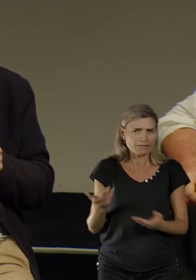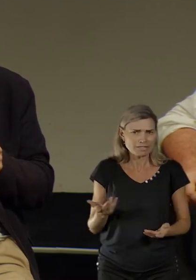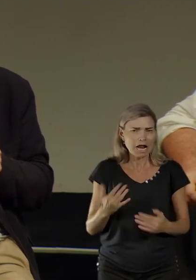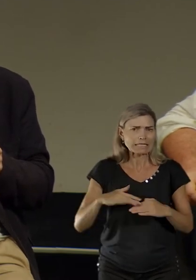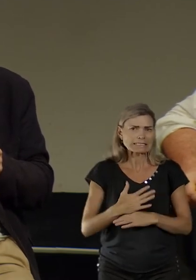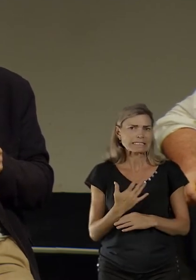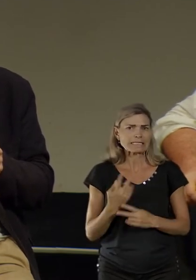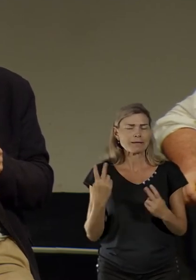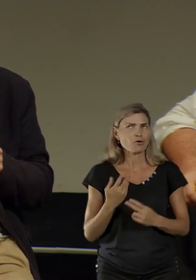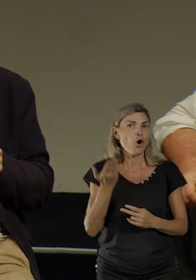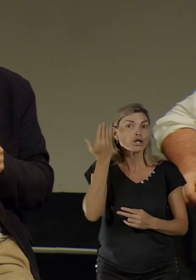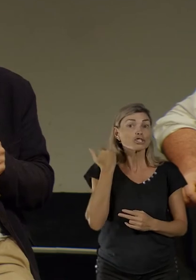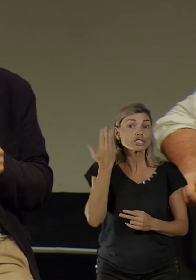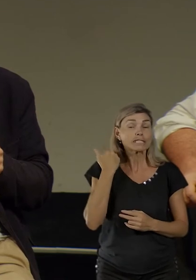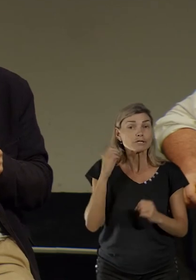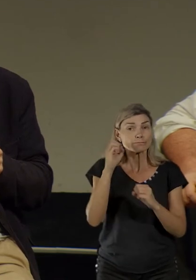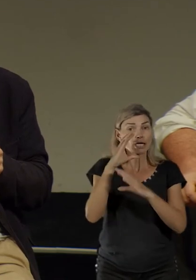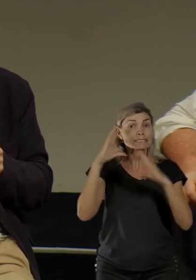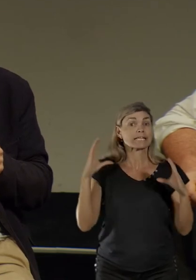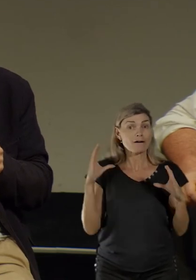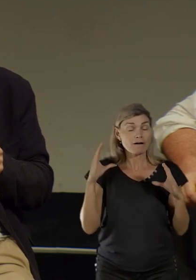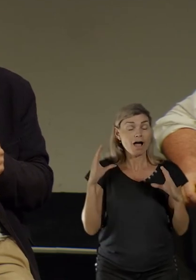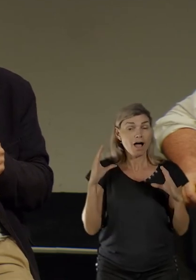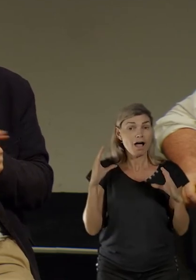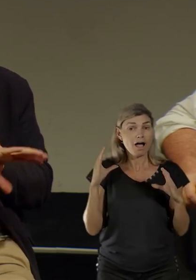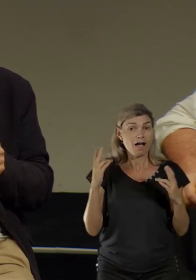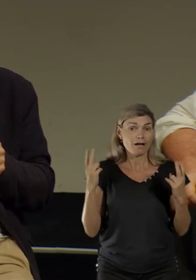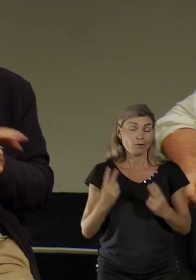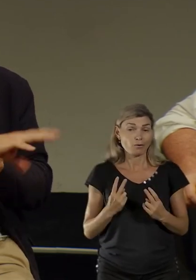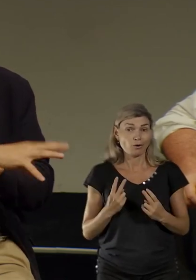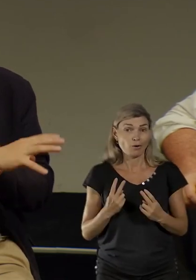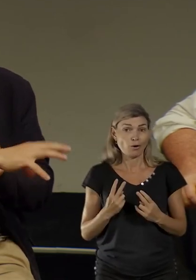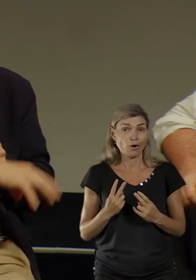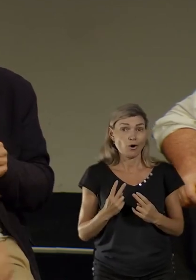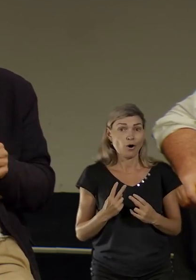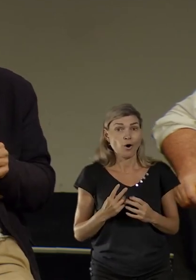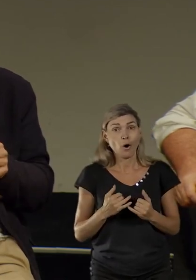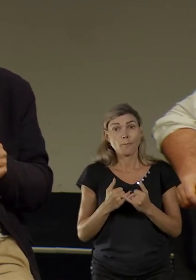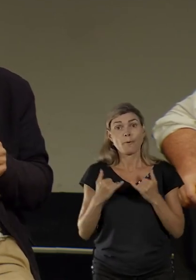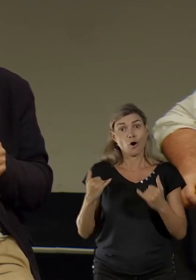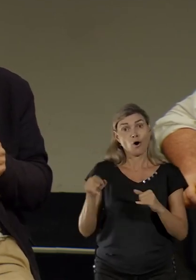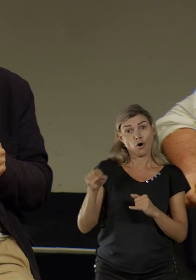Ty představy jsoy mírně utopistické, vybudování druhého moderního města.